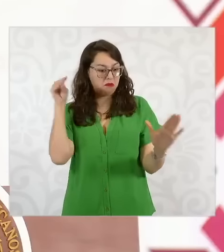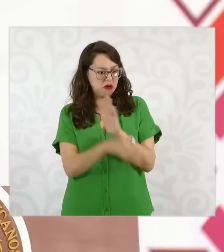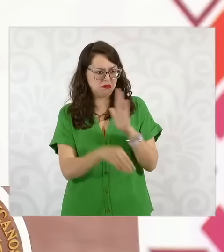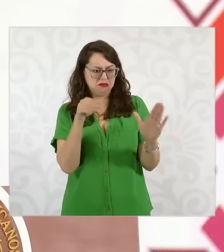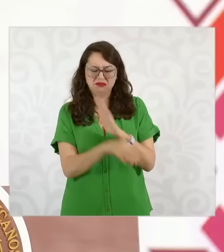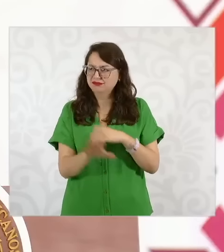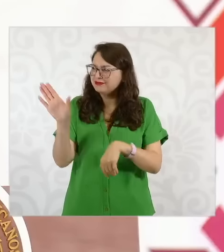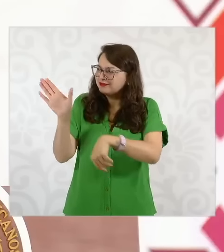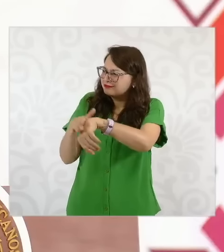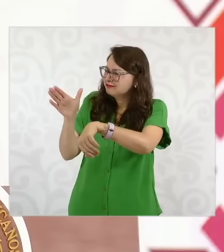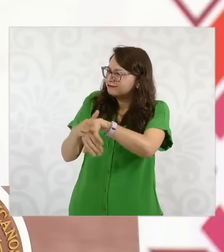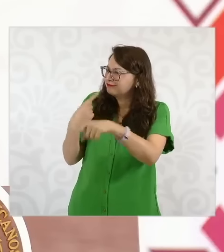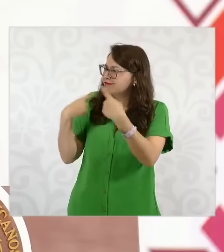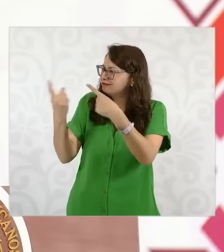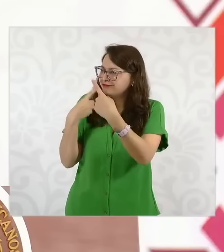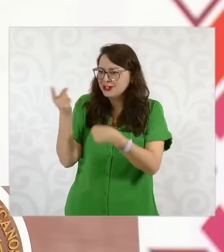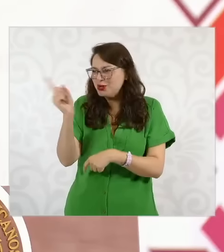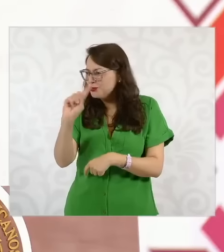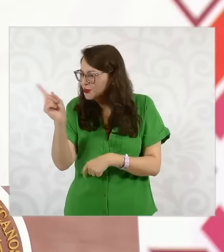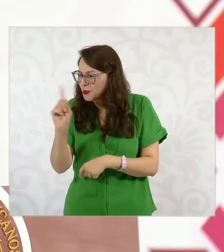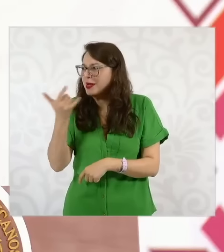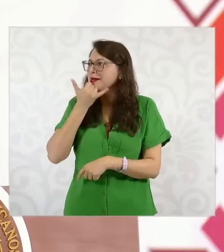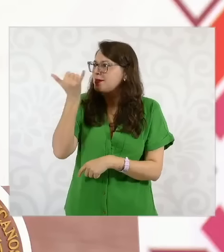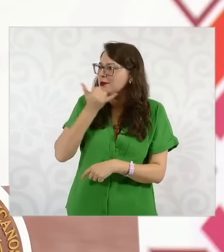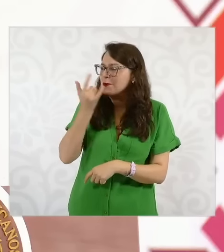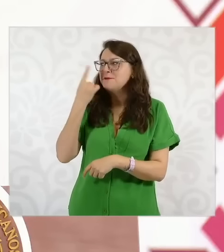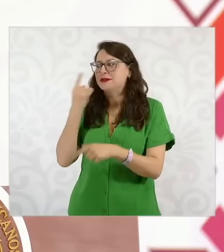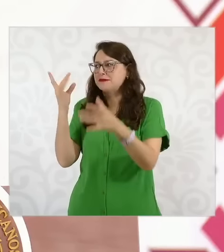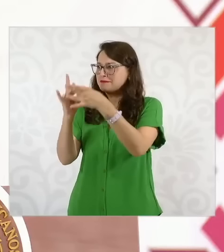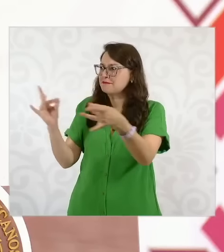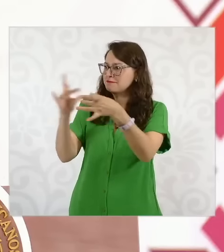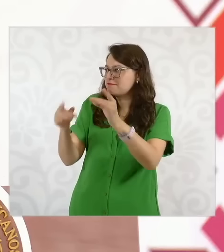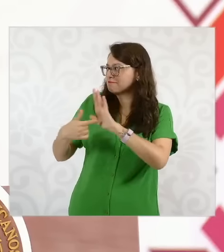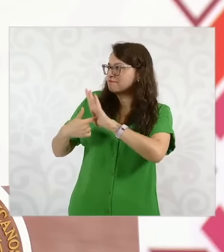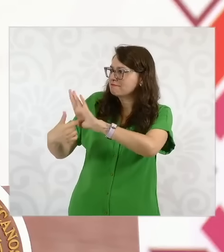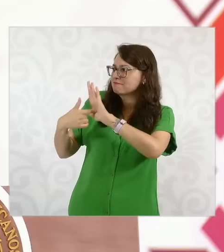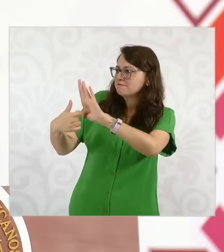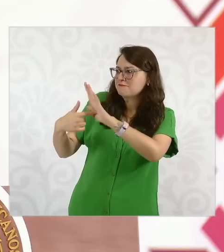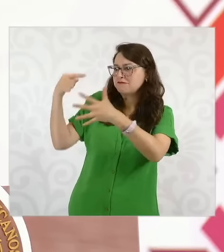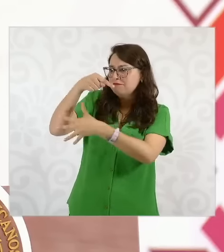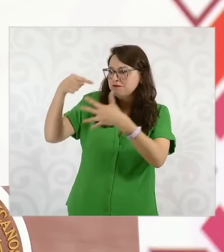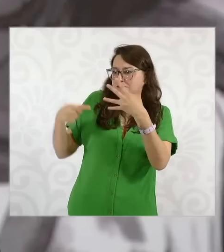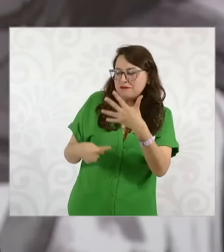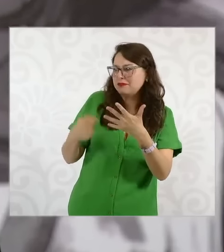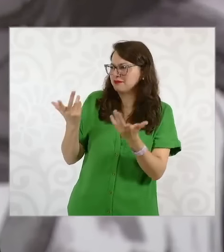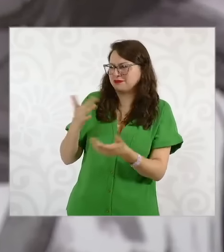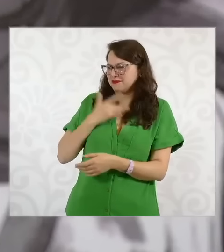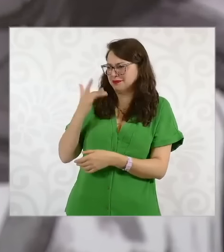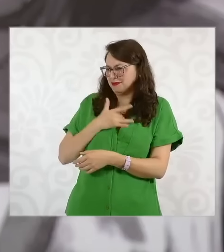los economistas del fondo, les explicamos por qué este no veíamos ese escenario en en la perspectiva